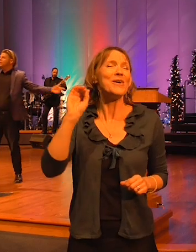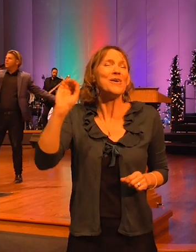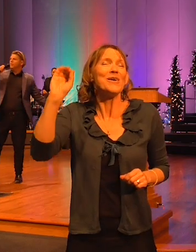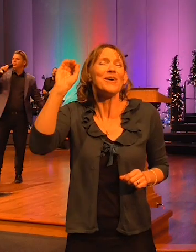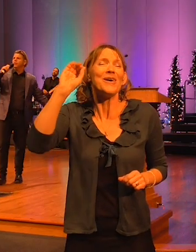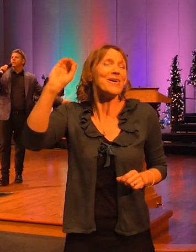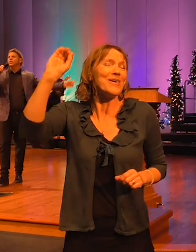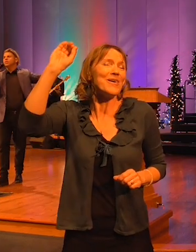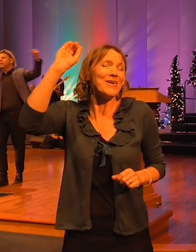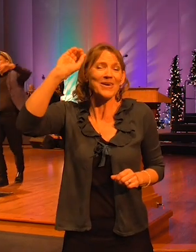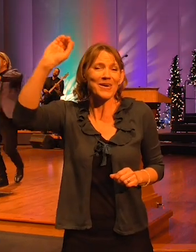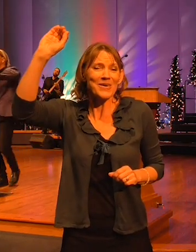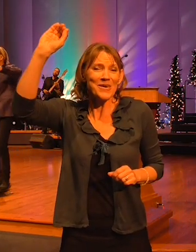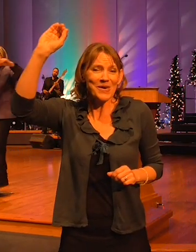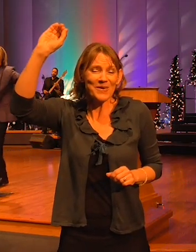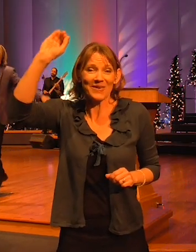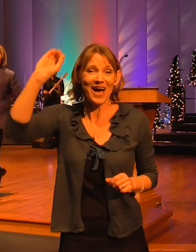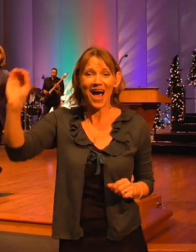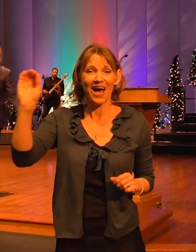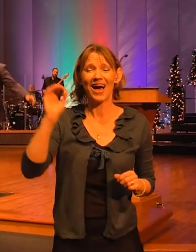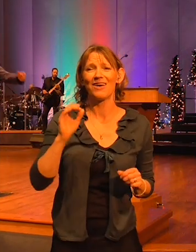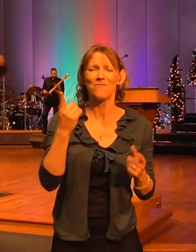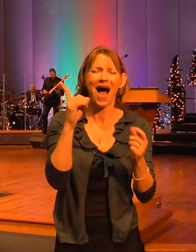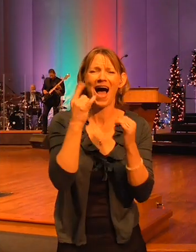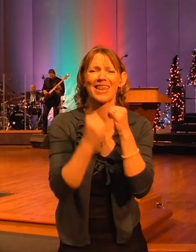[Música] Una última vez fuerte como tú